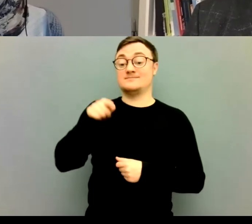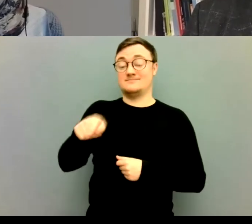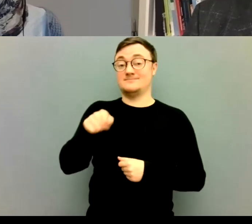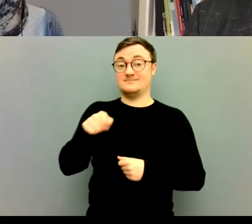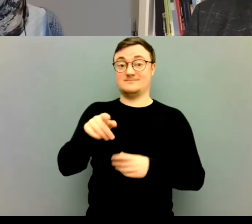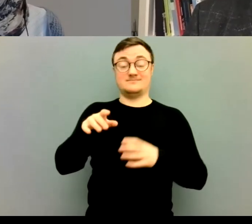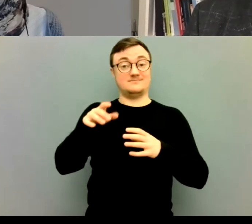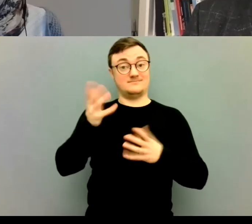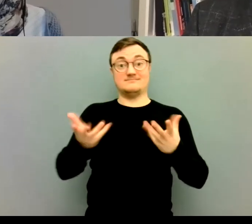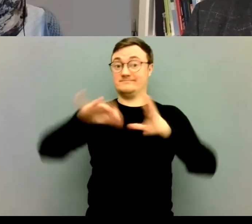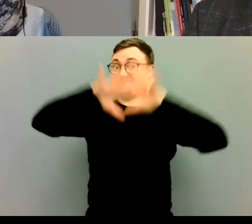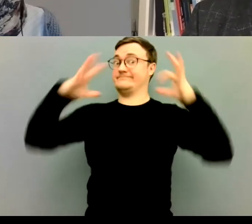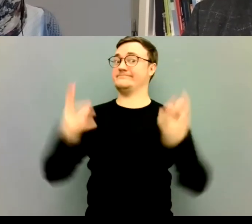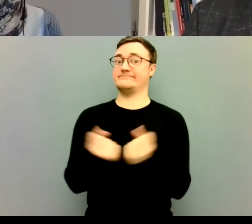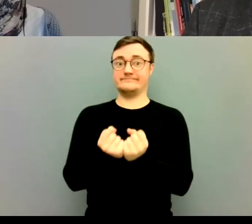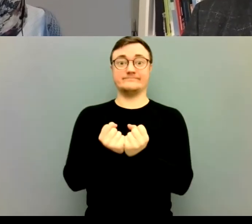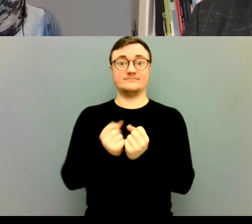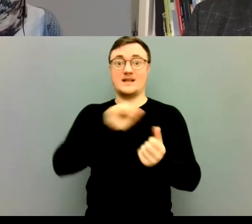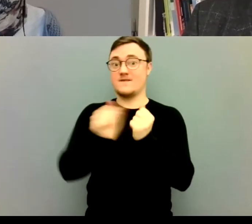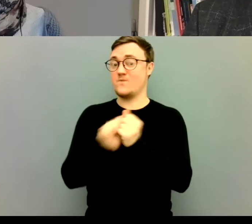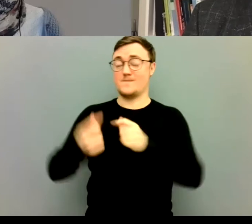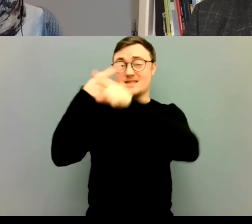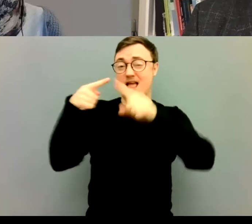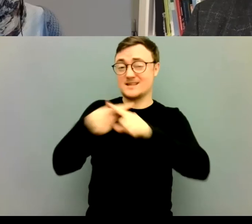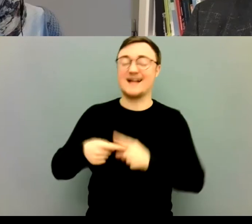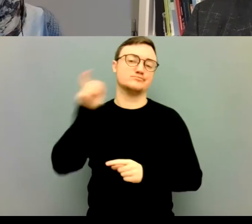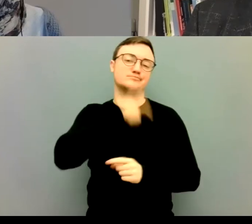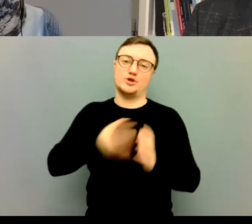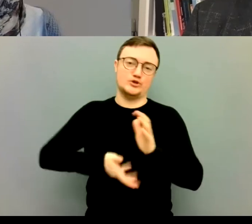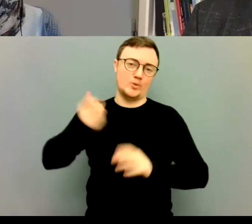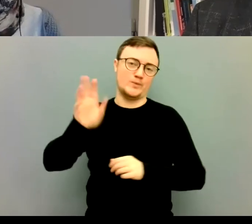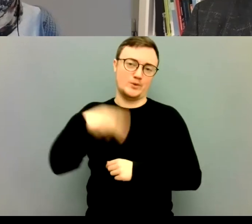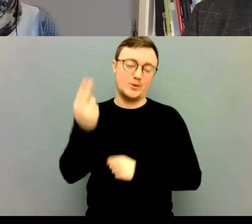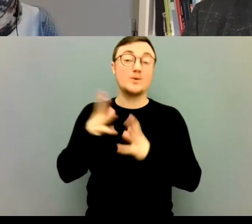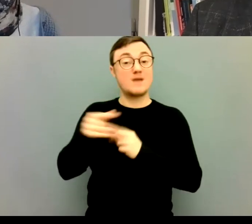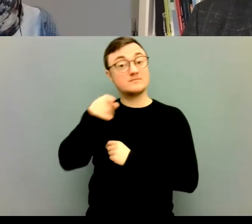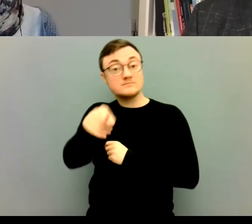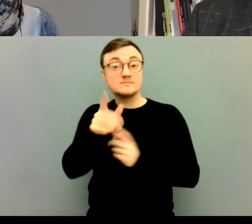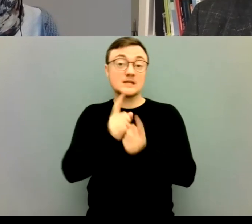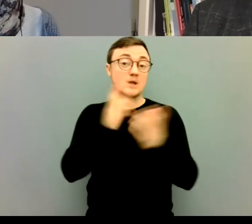Det är en omfattande reform med många detaljer som vi inte hinner gå in på -